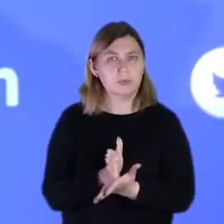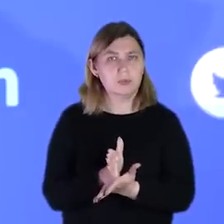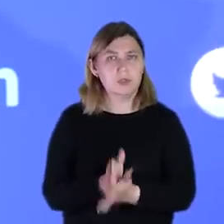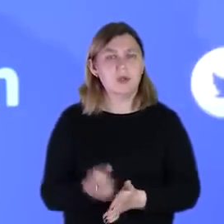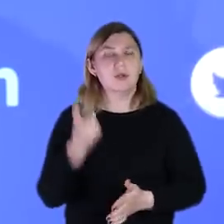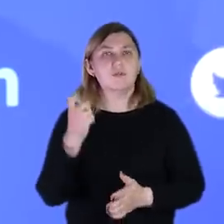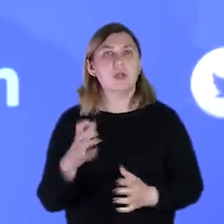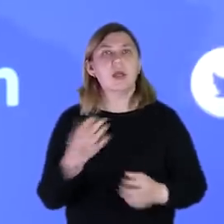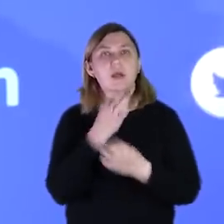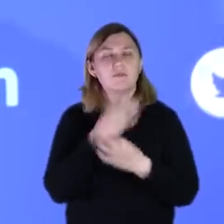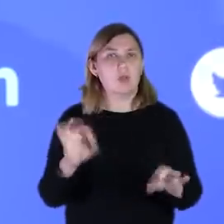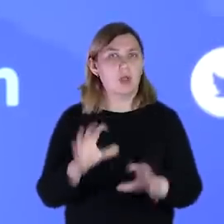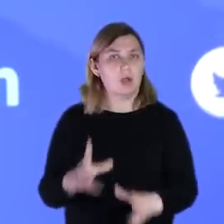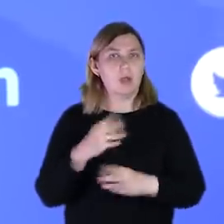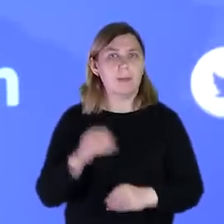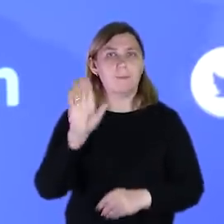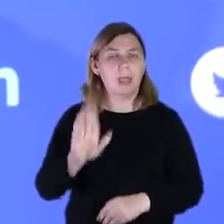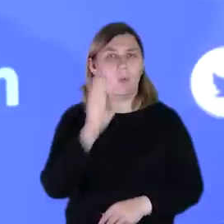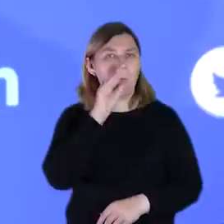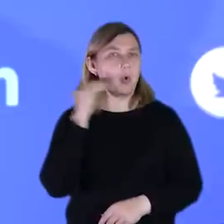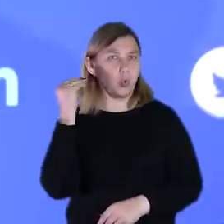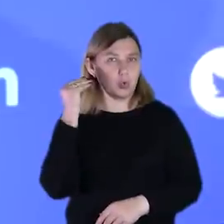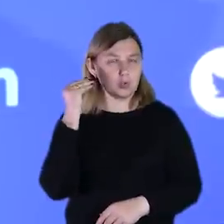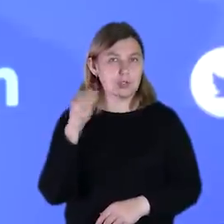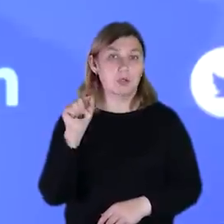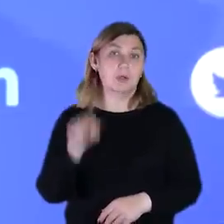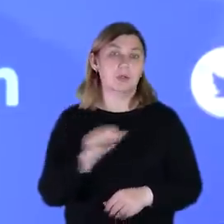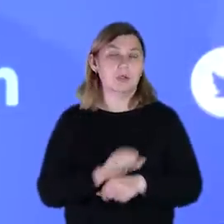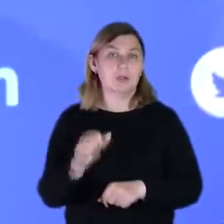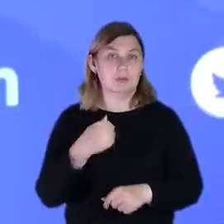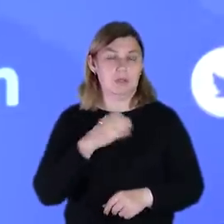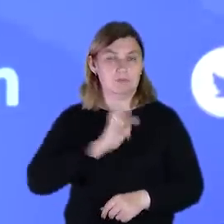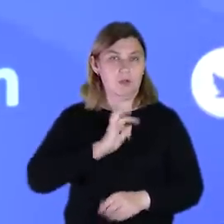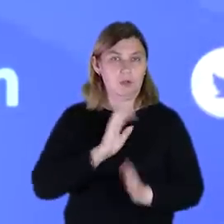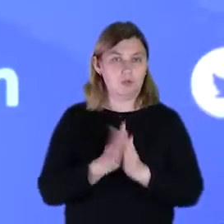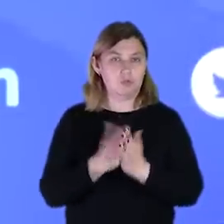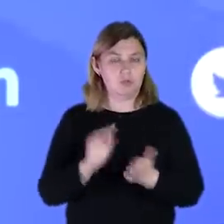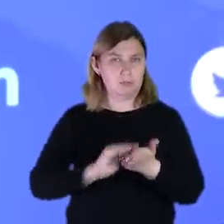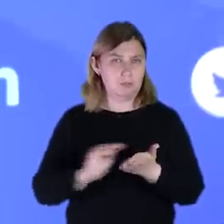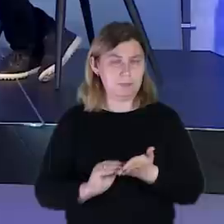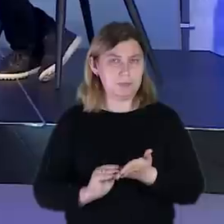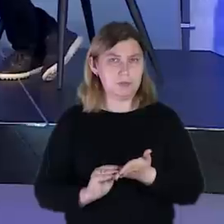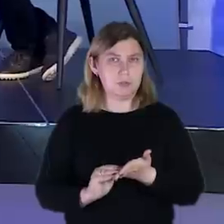w momencie odzyskania niepodległości miał Józef Piłsudski. Też, jak w swojej książce zaznaczam,